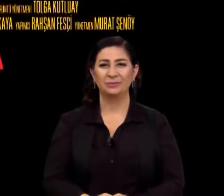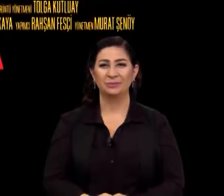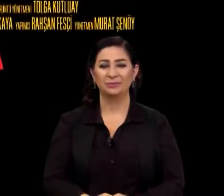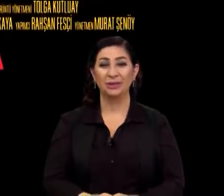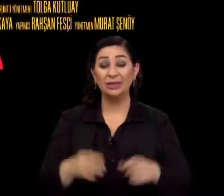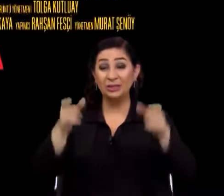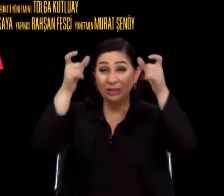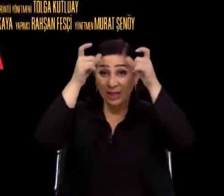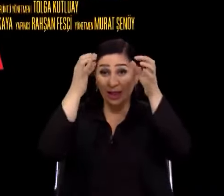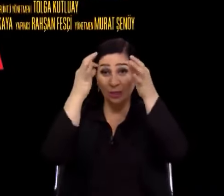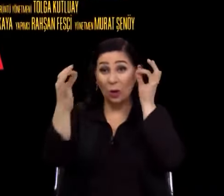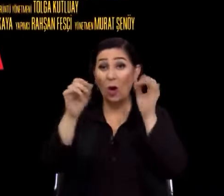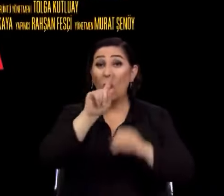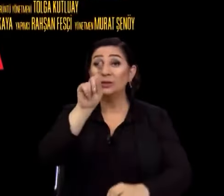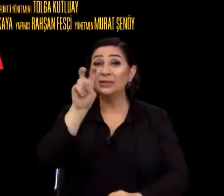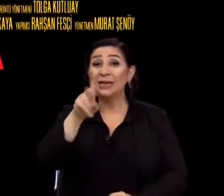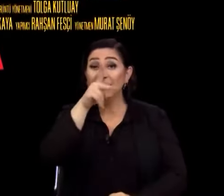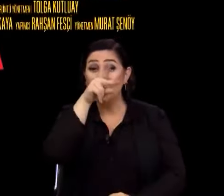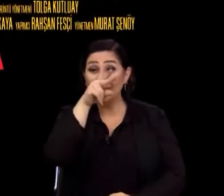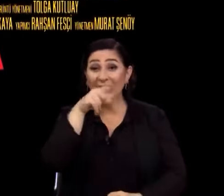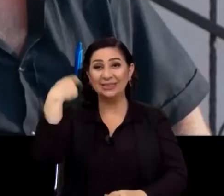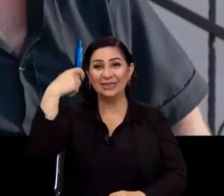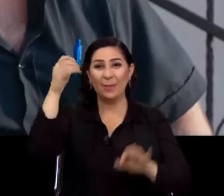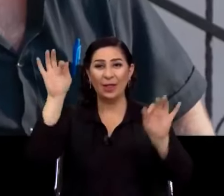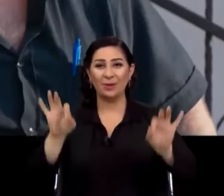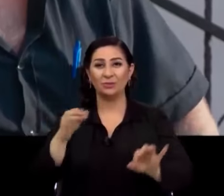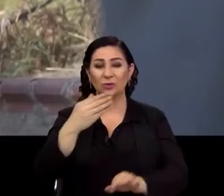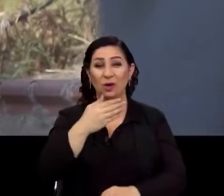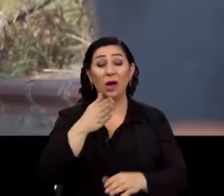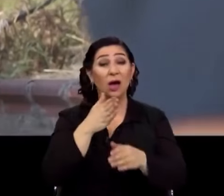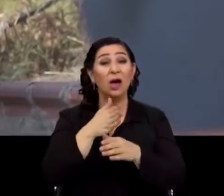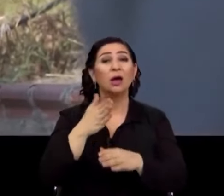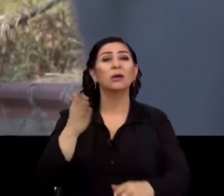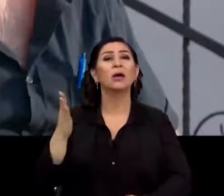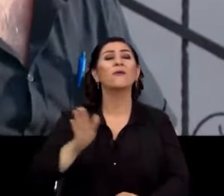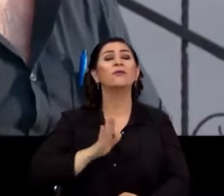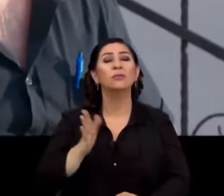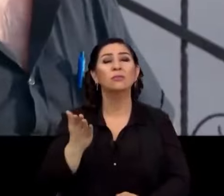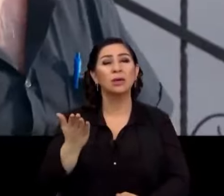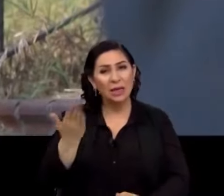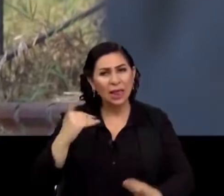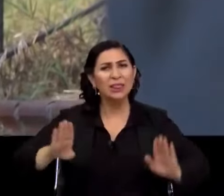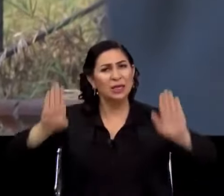Şeytan Tüyü 18 Mart'ta sinemalarda aslanım gel teslim ol yavrum söz